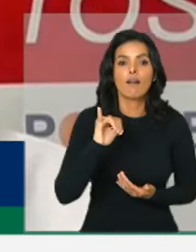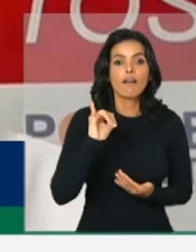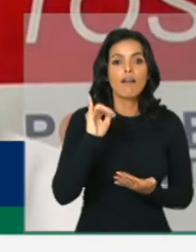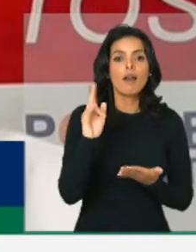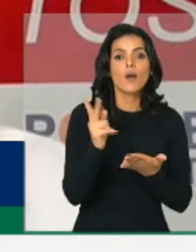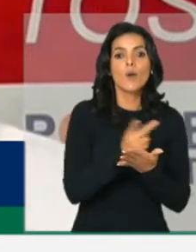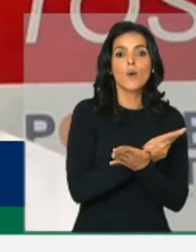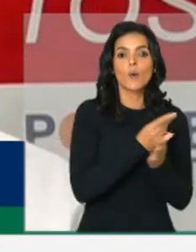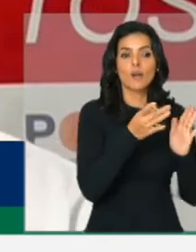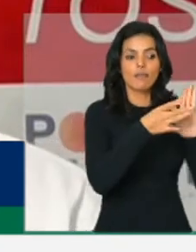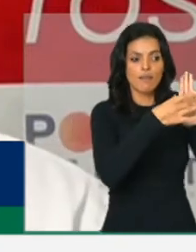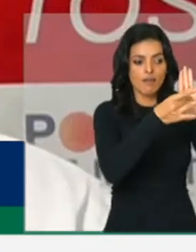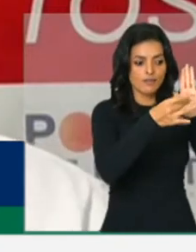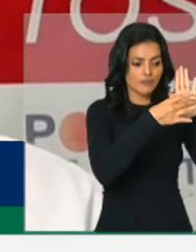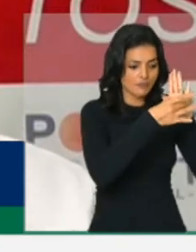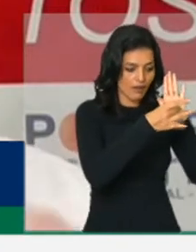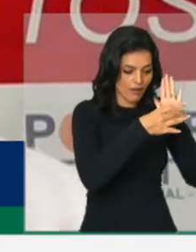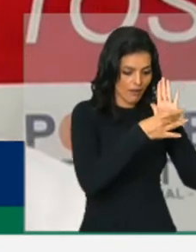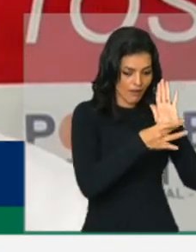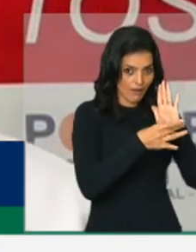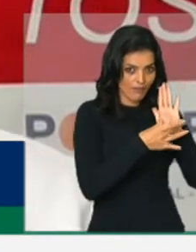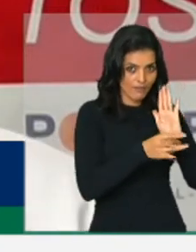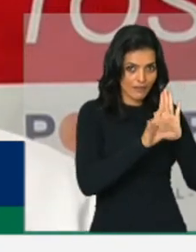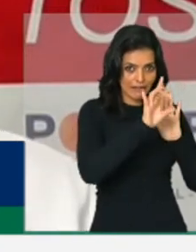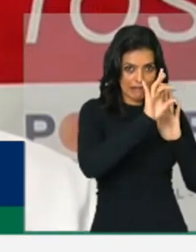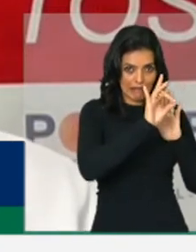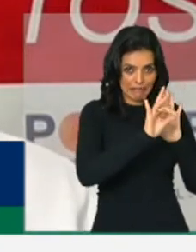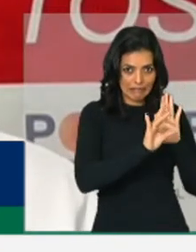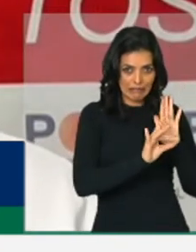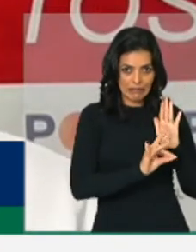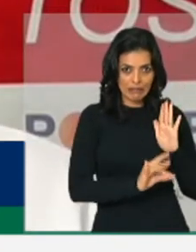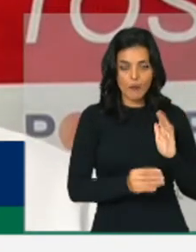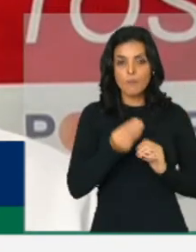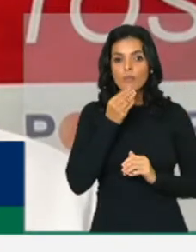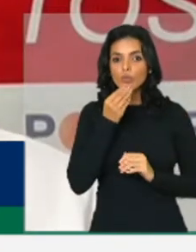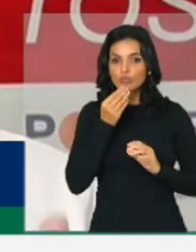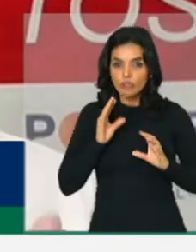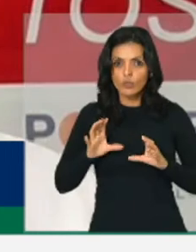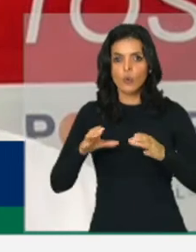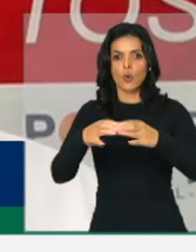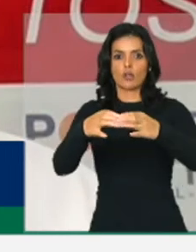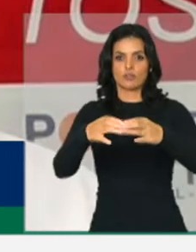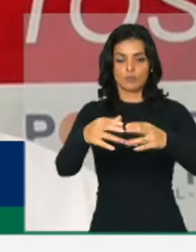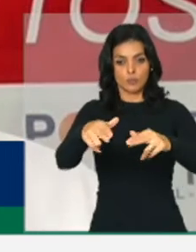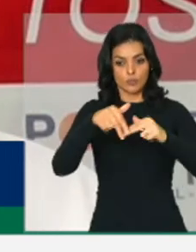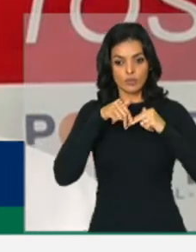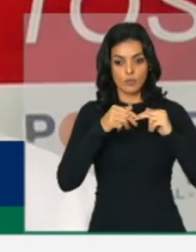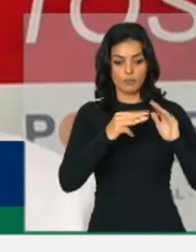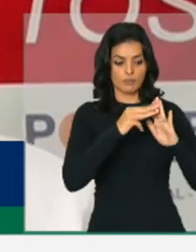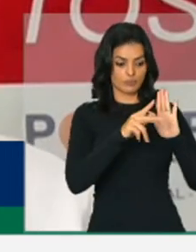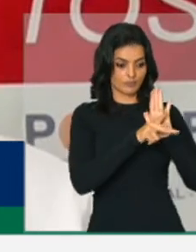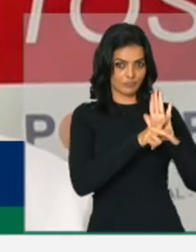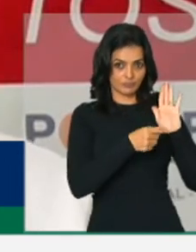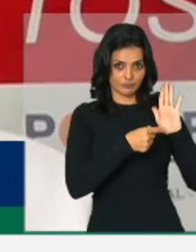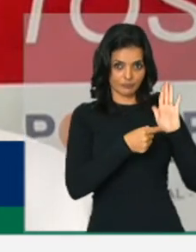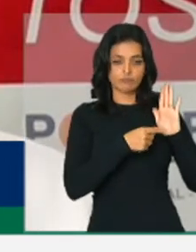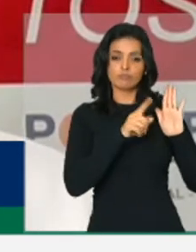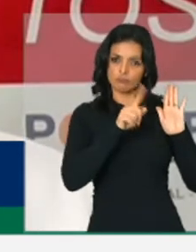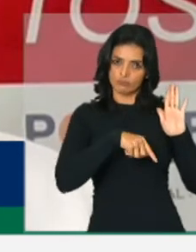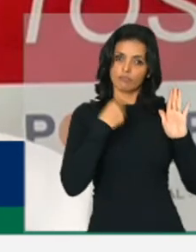EU REAFIRMEI AQUI QUE QUANDO A ESMOLA É DEMAIS O SANTO DESCONFIA. TODO MUNDO COMEÇOU A DESCONFIAR E COMEÇOU A